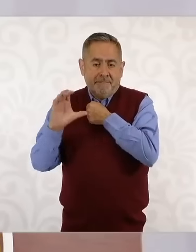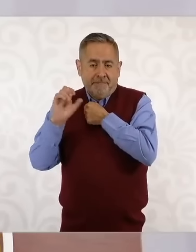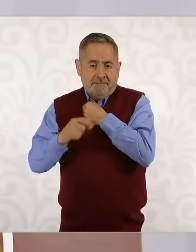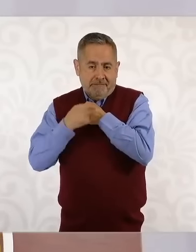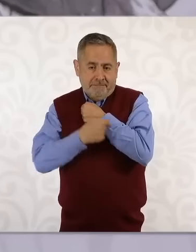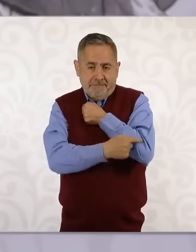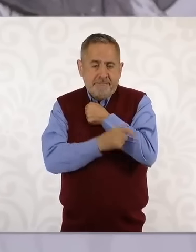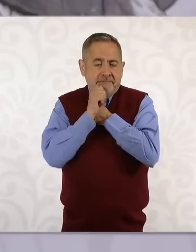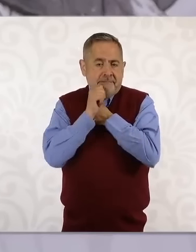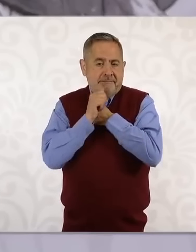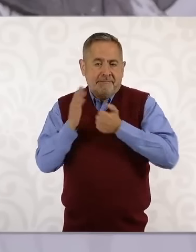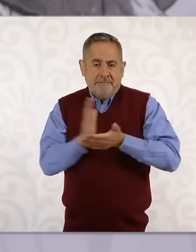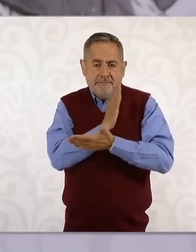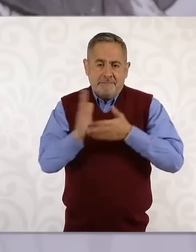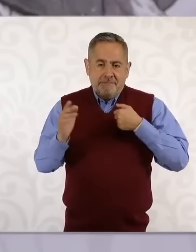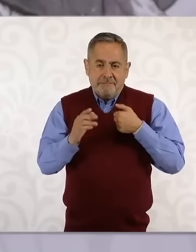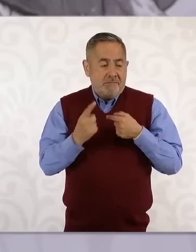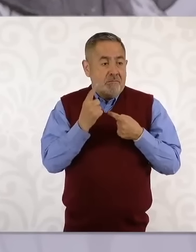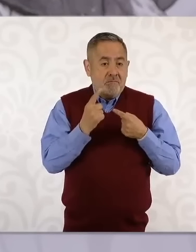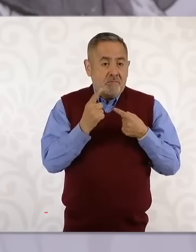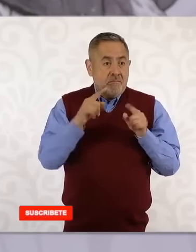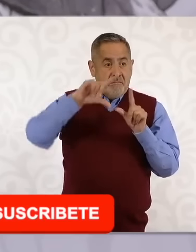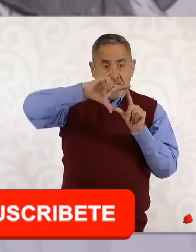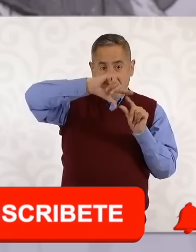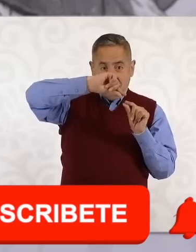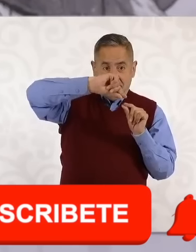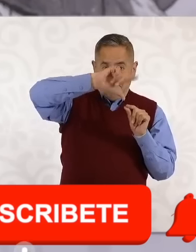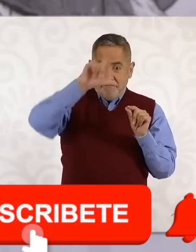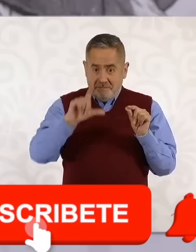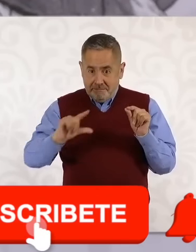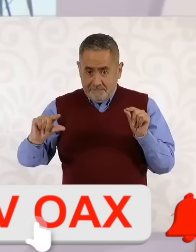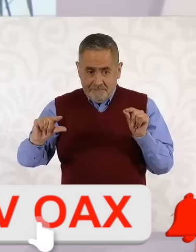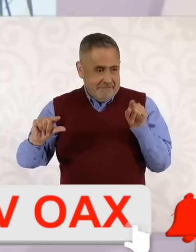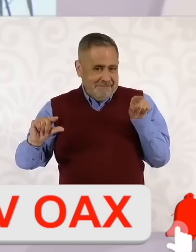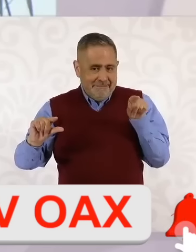todo el sistema, también va a llegar energía a Yucatán. También se requiere energía en el